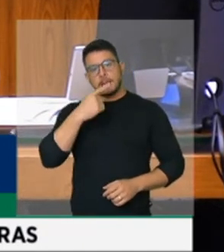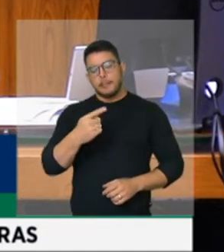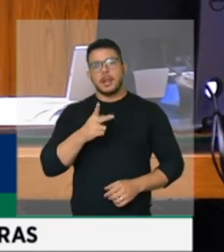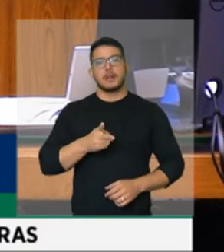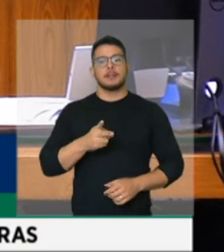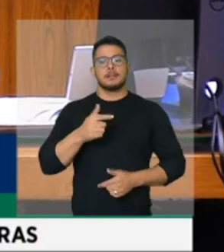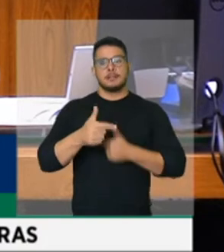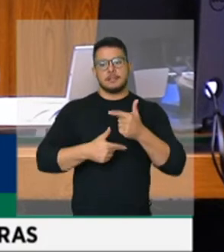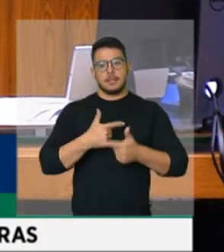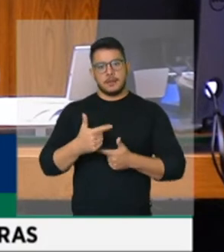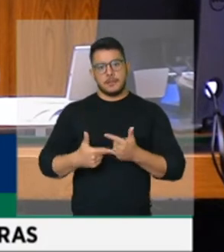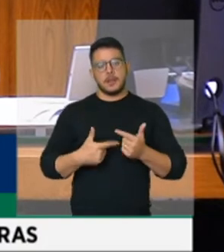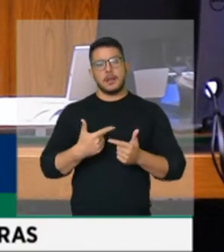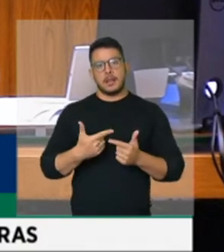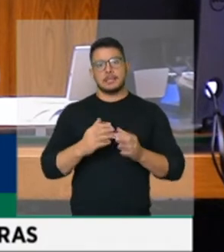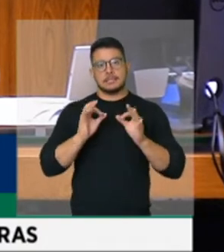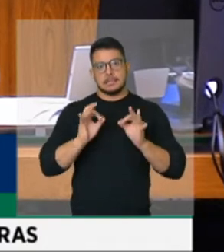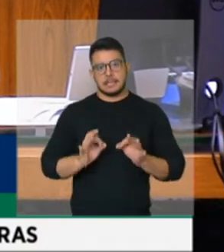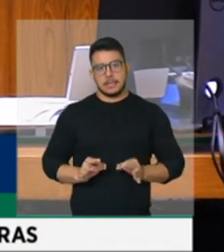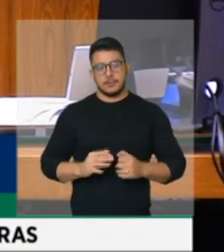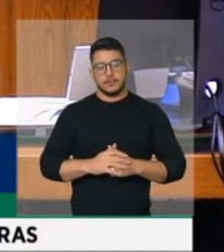A NÃO SER QUE PENSE O CONTRÁ RIO. SENDO INEQUÍVOCO QUE